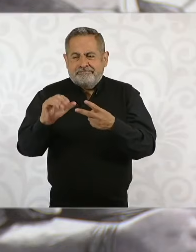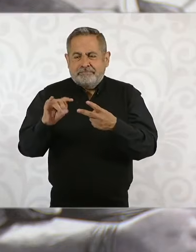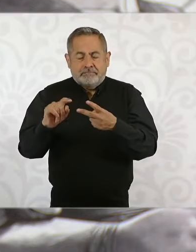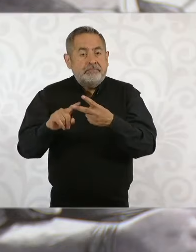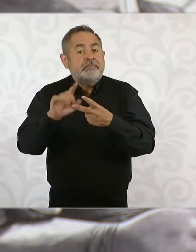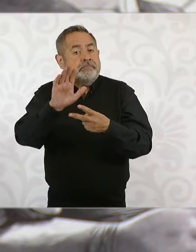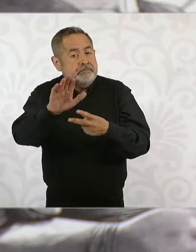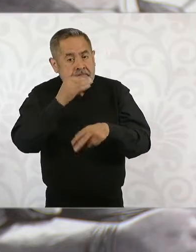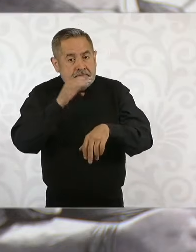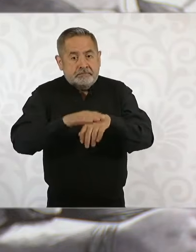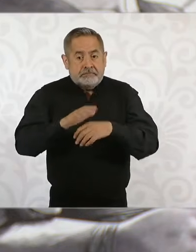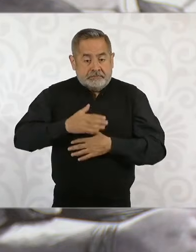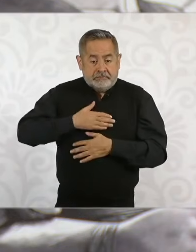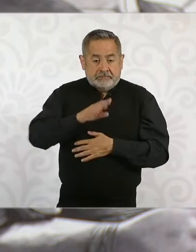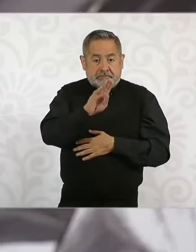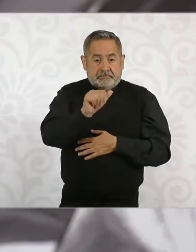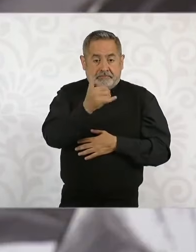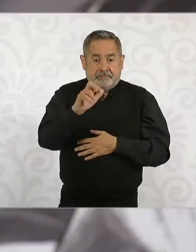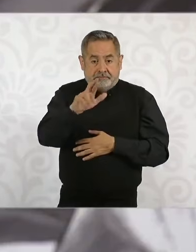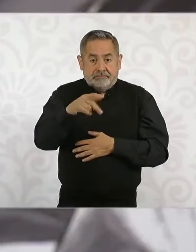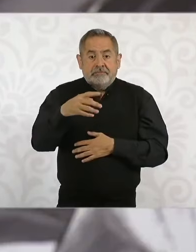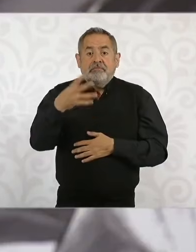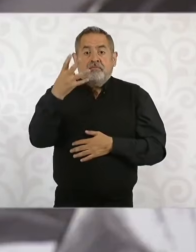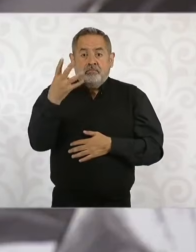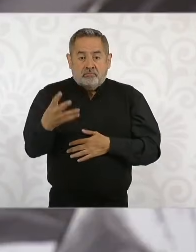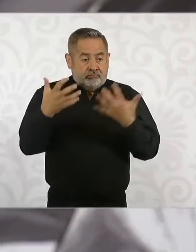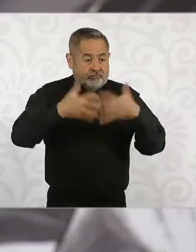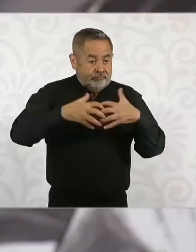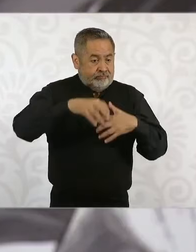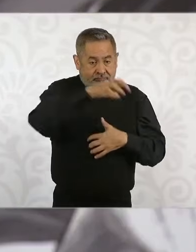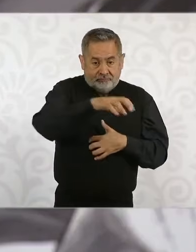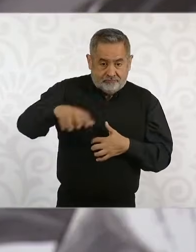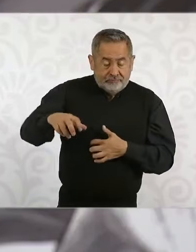eh, tenemos cuatro plantas de principios activos, tres en Europa y una en México.